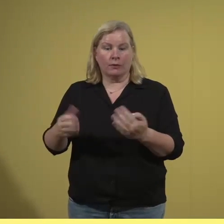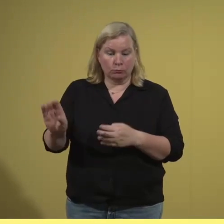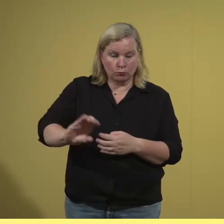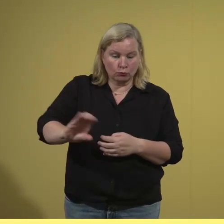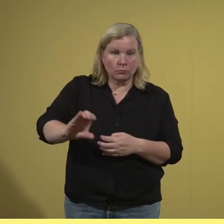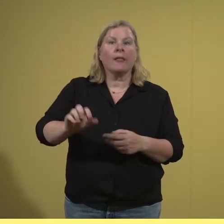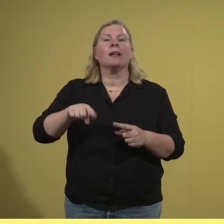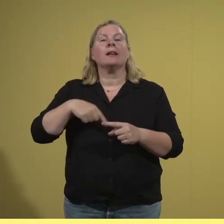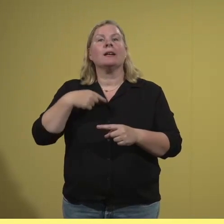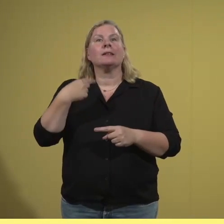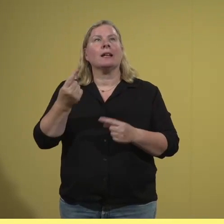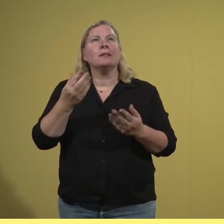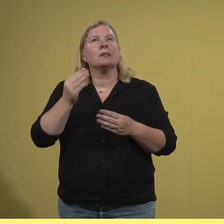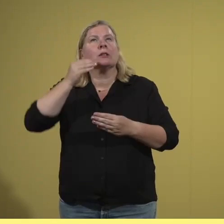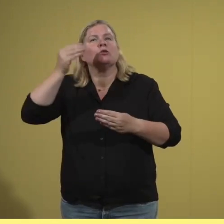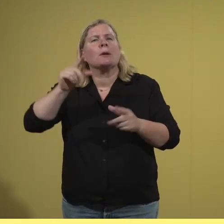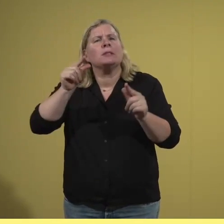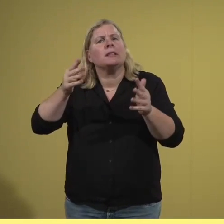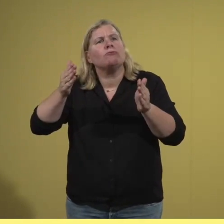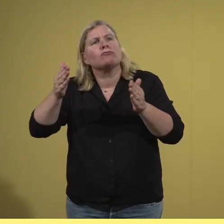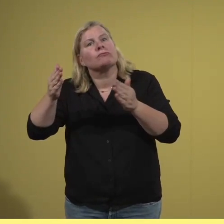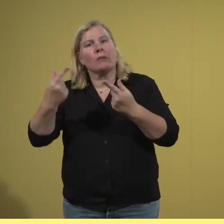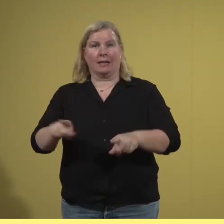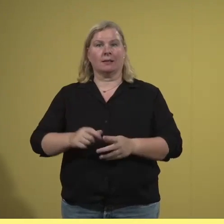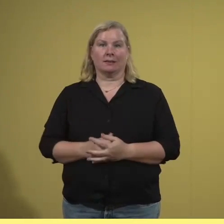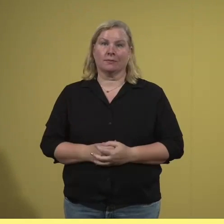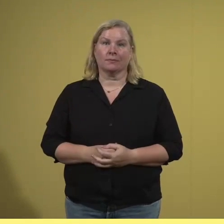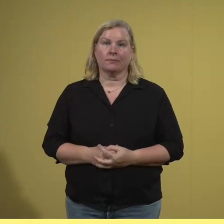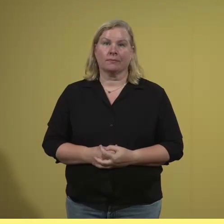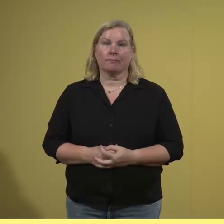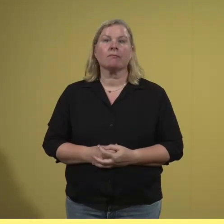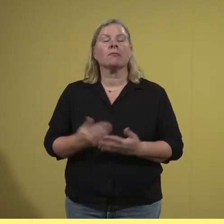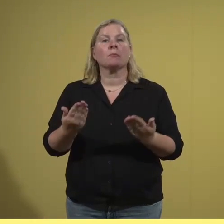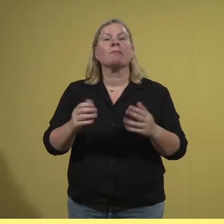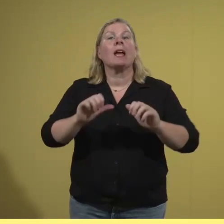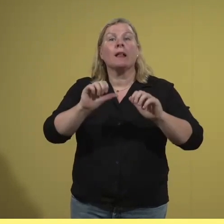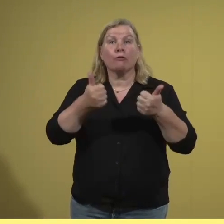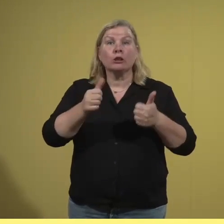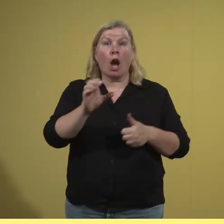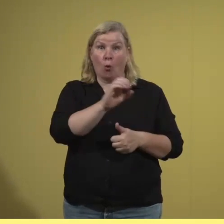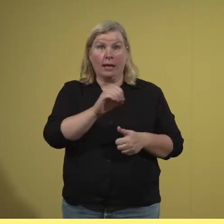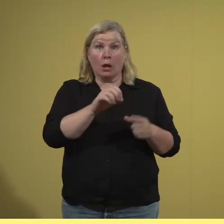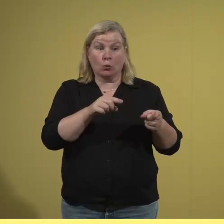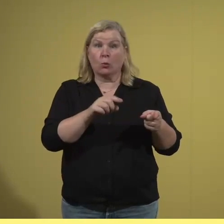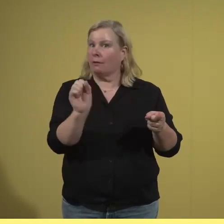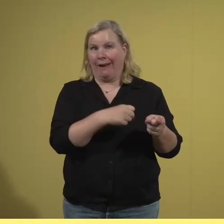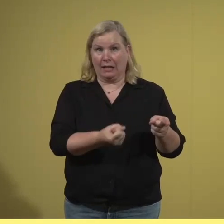Der gibt dem Ganzen noch so eine andere Note, die jetzt ein frischer Oregano gar nicht so hat.